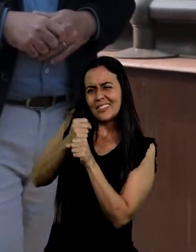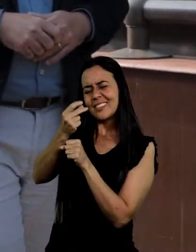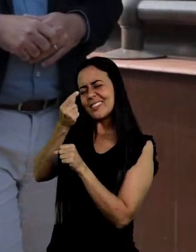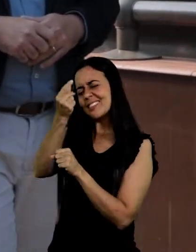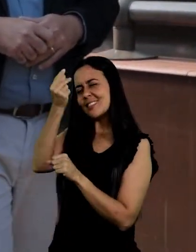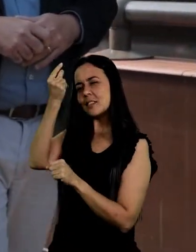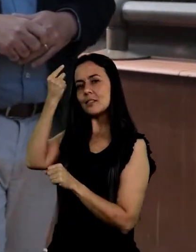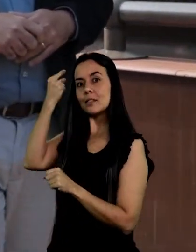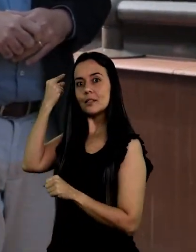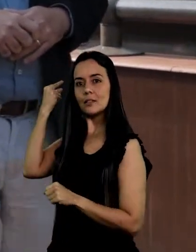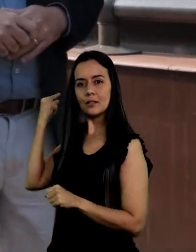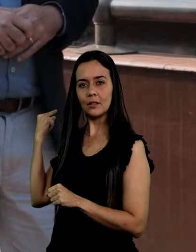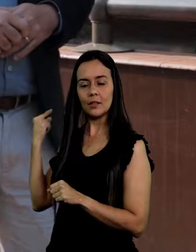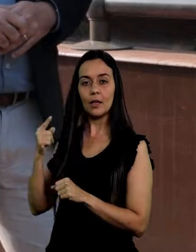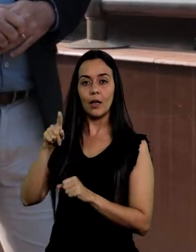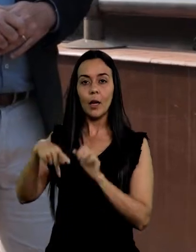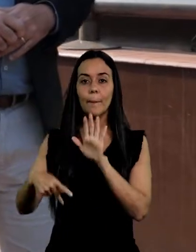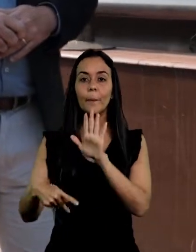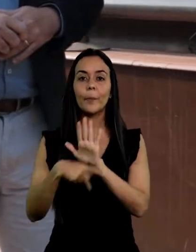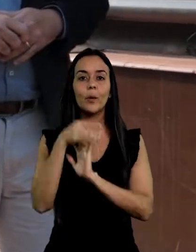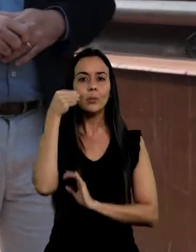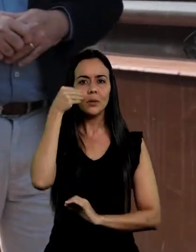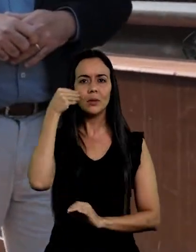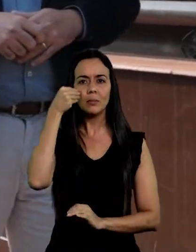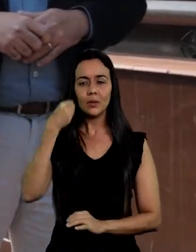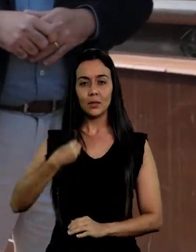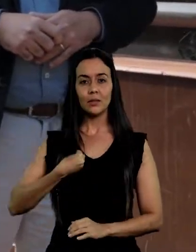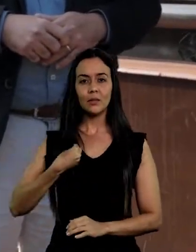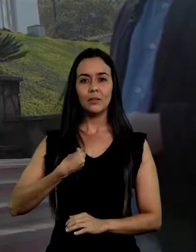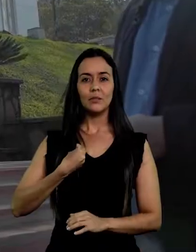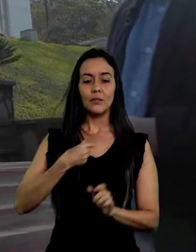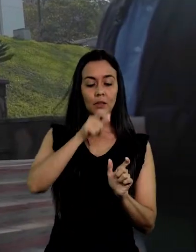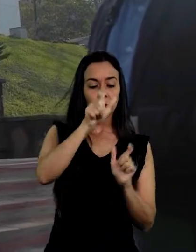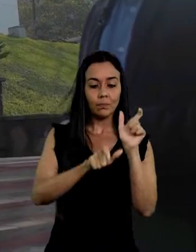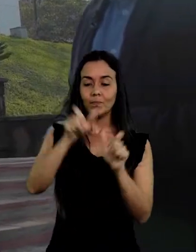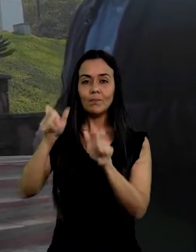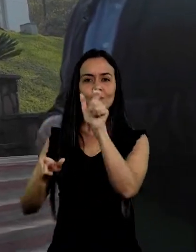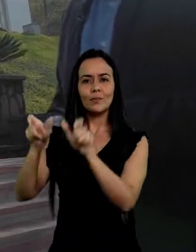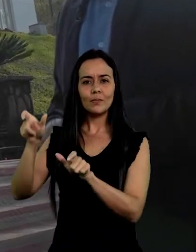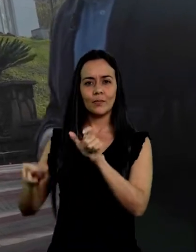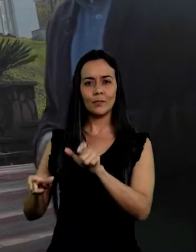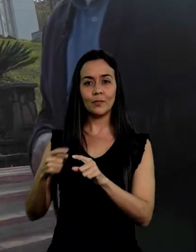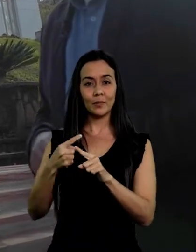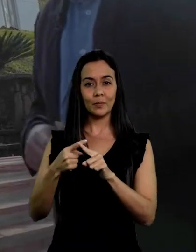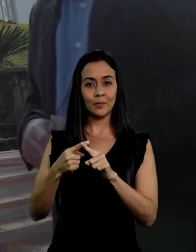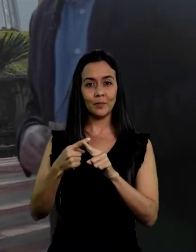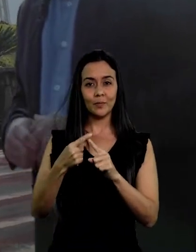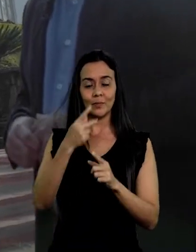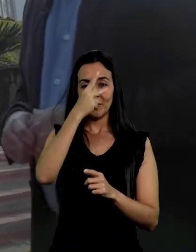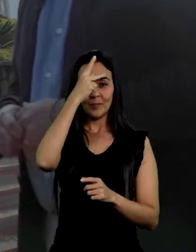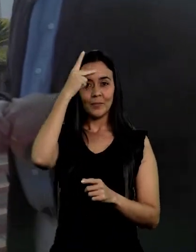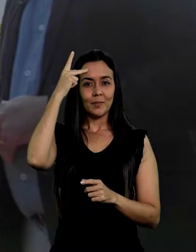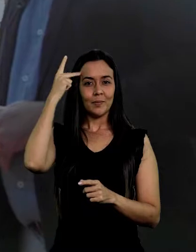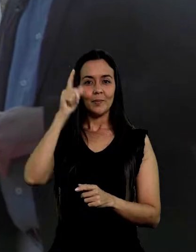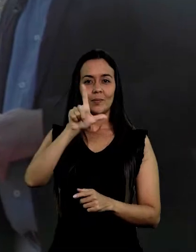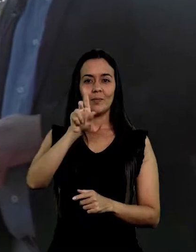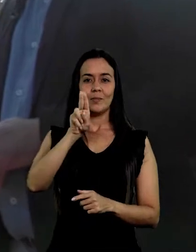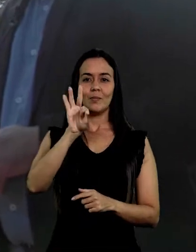E isso é fundante da experiência humana mesmo, isso faz parte da gente se entender como humano,